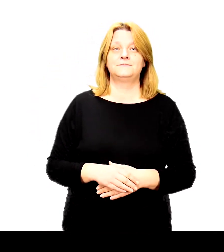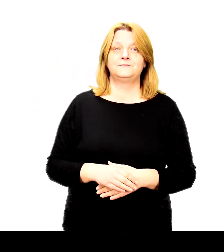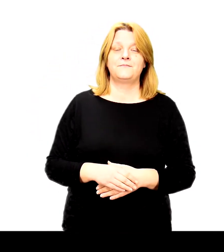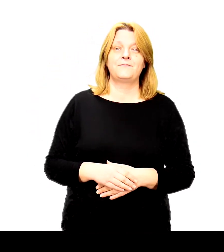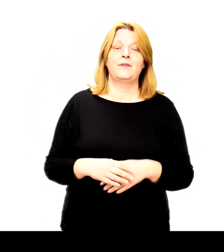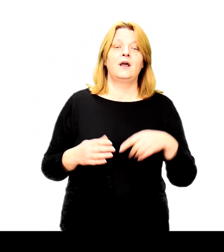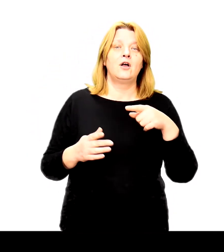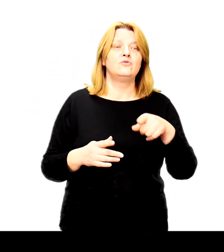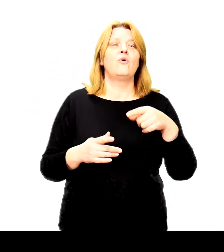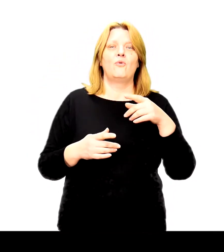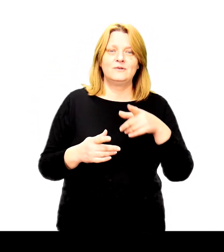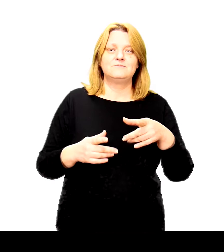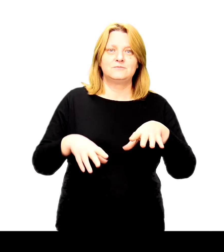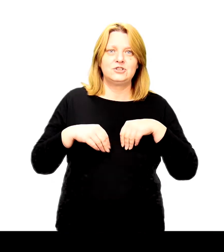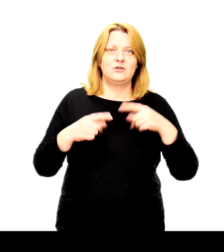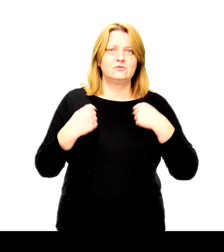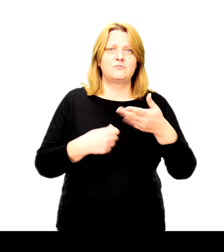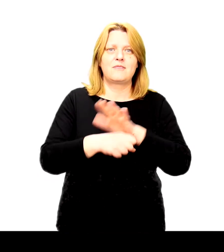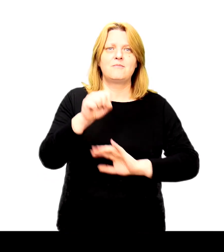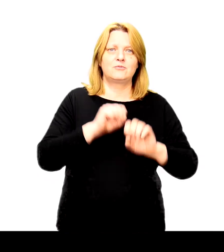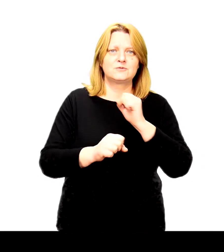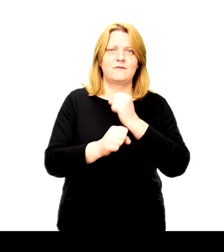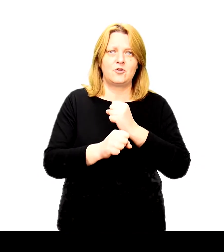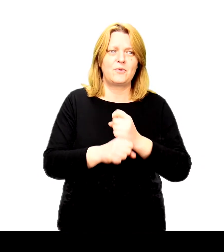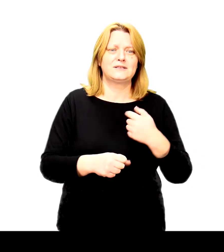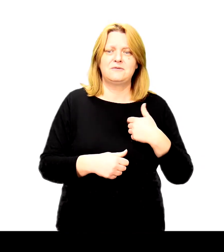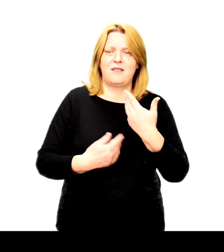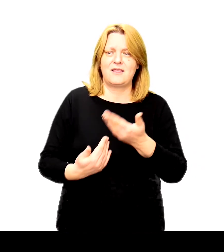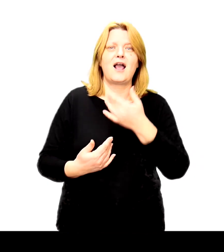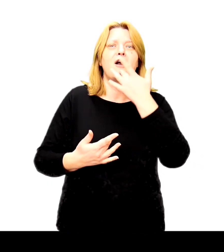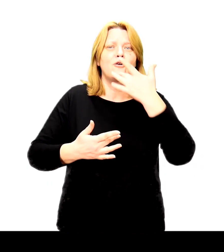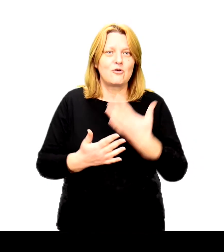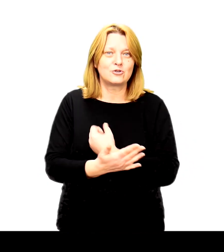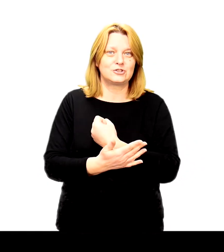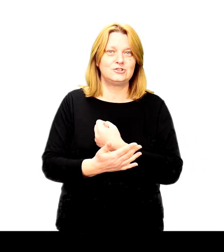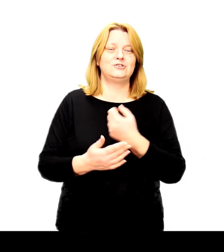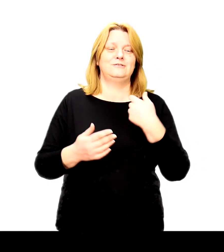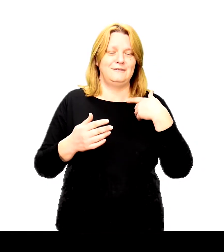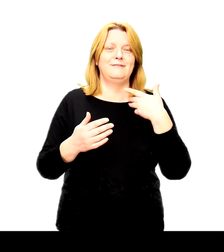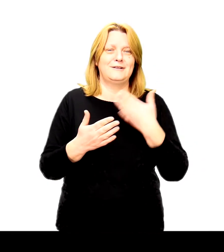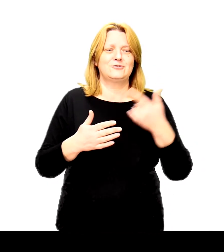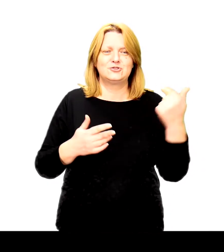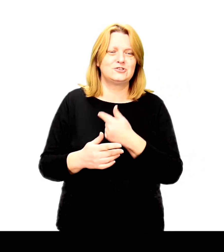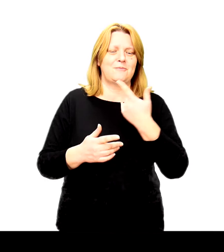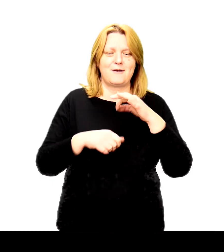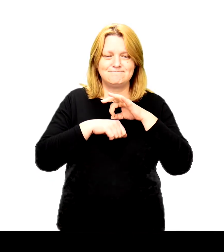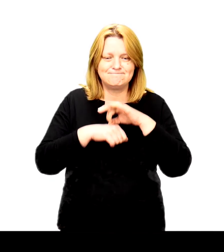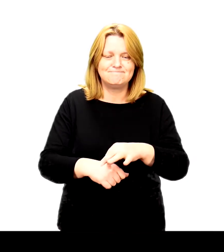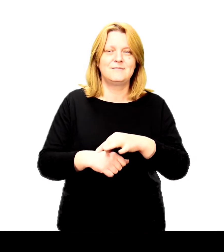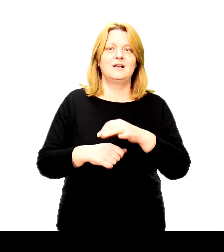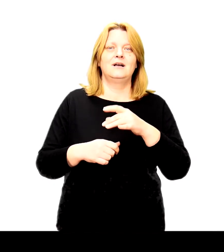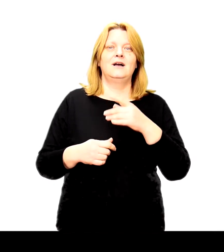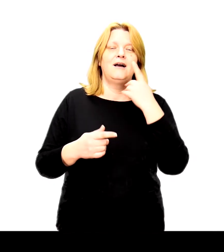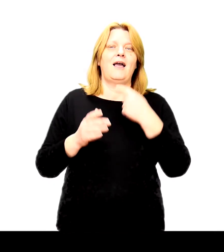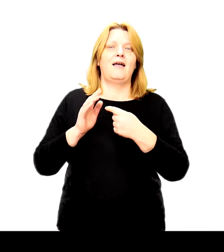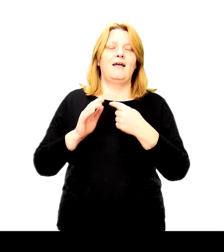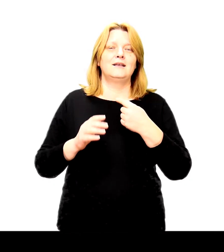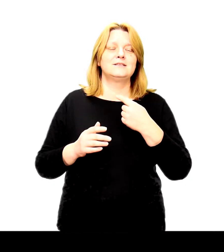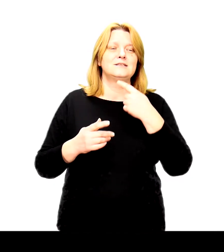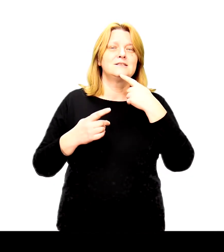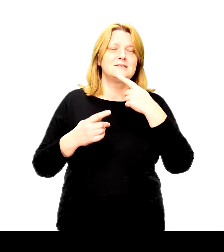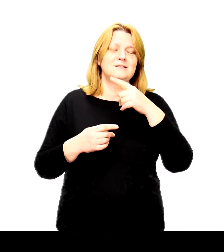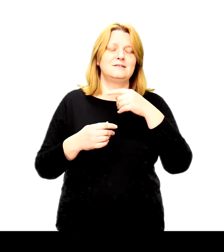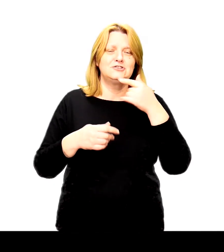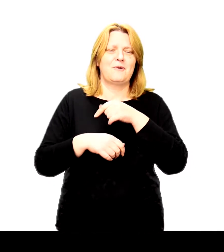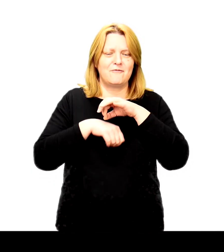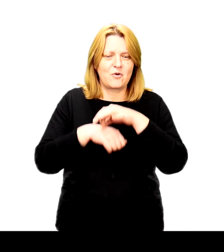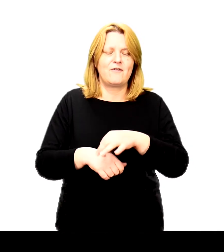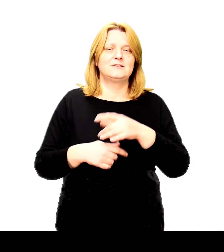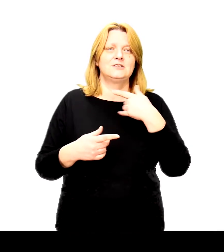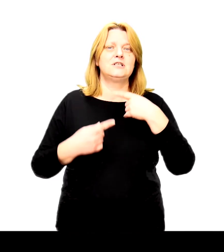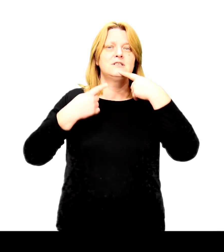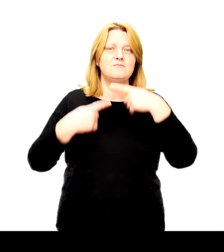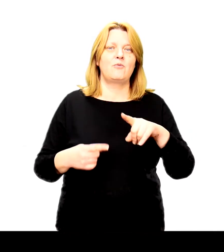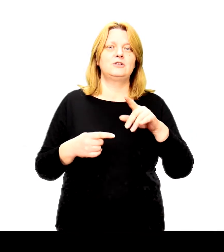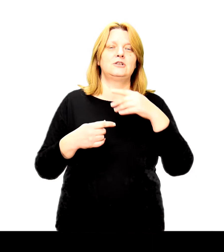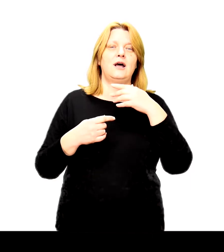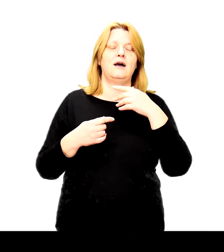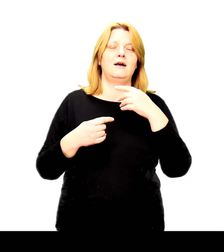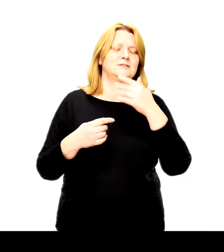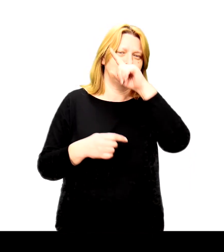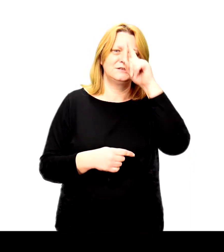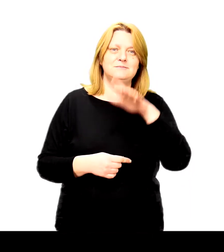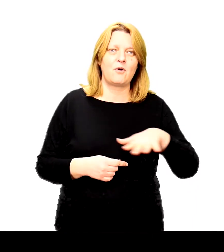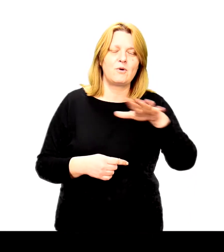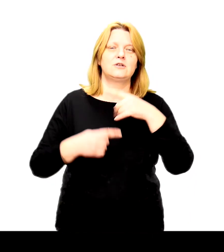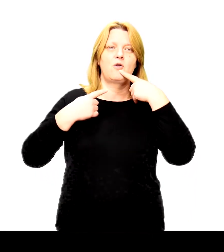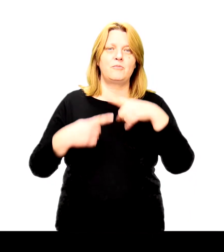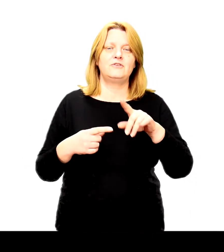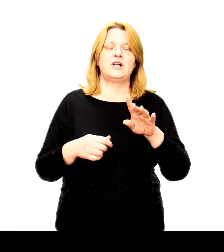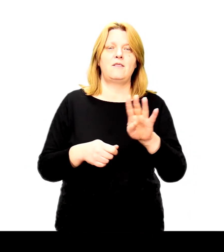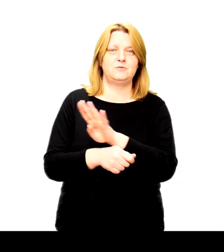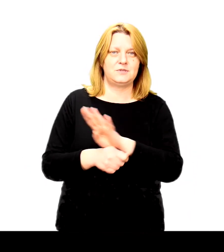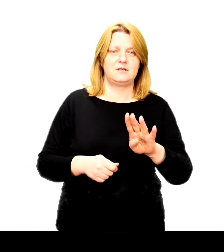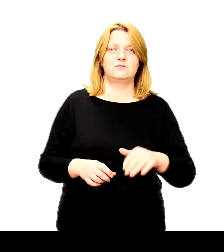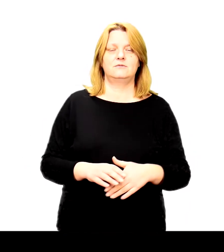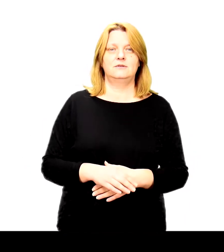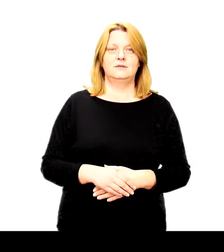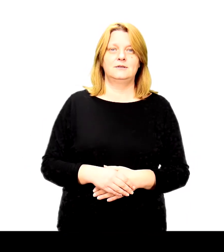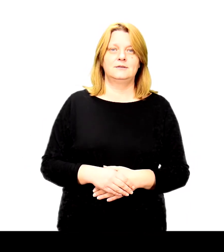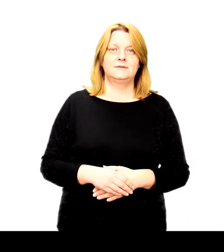To przynosi korzyści i dlatego należy wdrażać idee społecznej odpowiedzialności biznesu – podkreśla Przemysław Żydok, prezes Fundacji Aktywizacja.